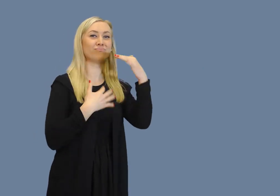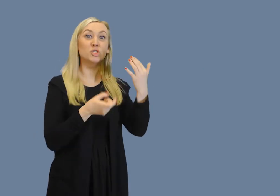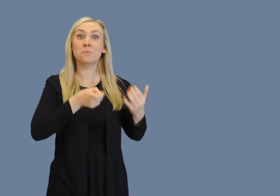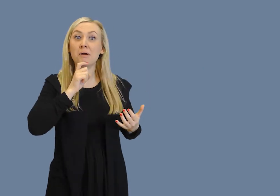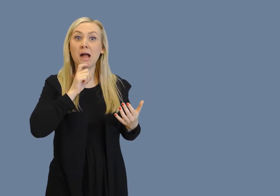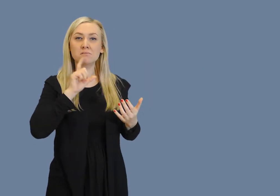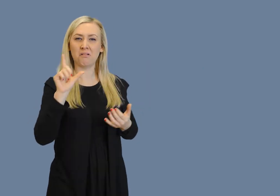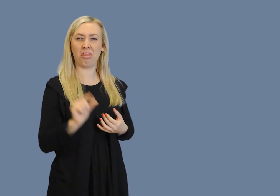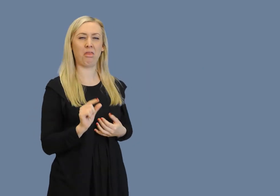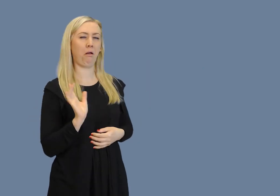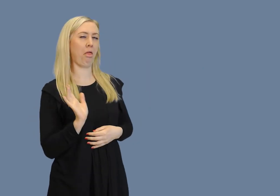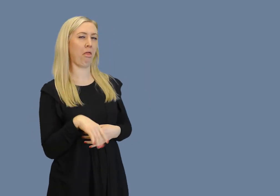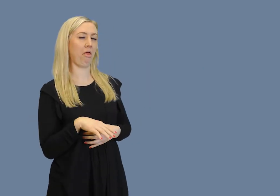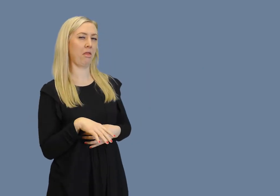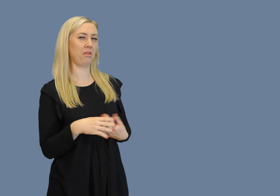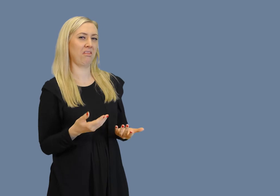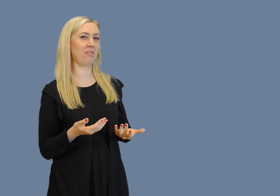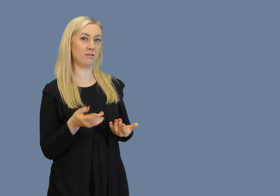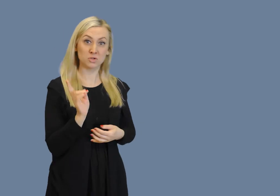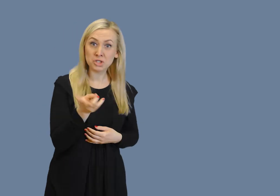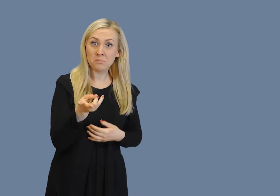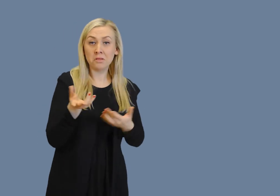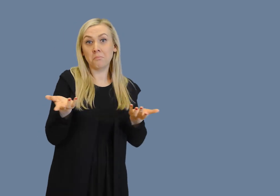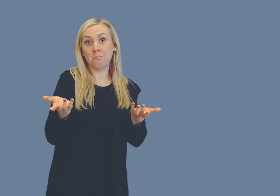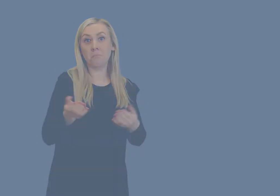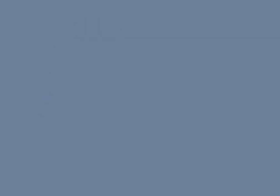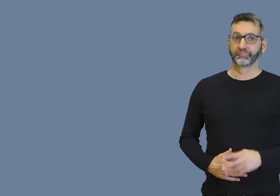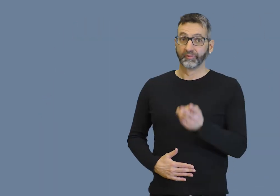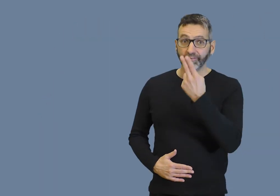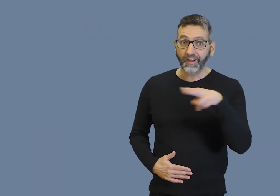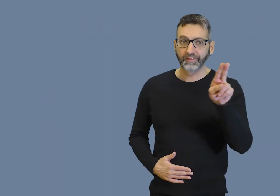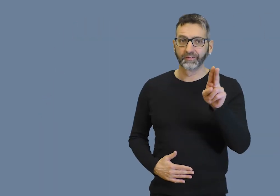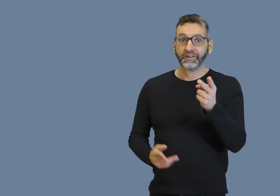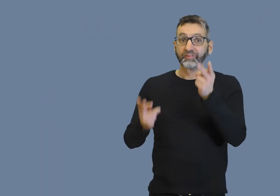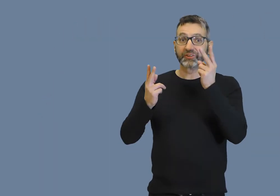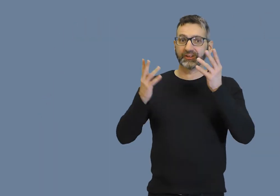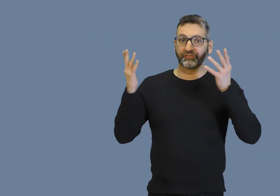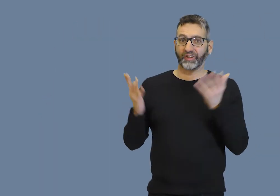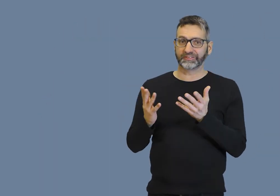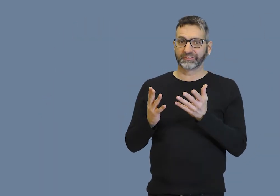macht weniger Spaß. Oder? Nein! Wichtig ist,